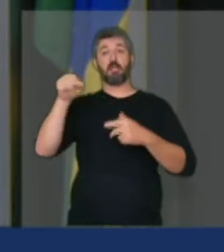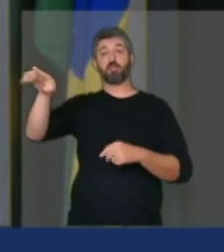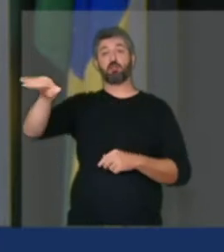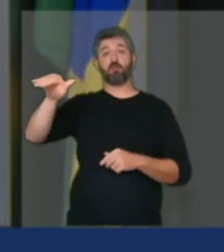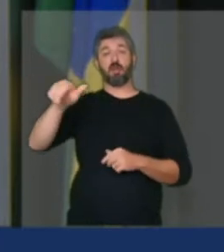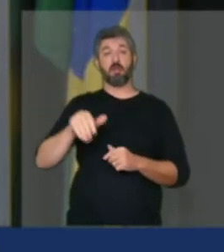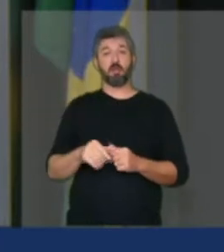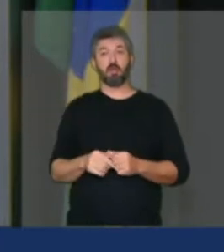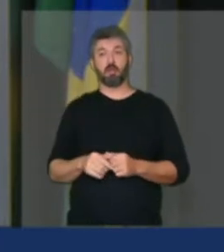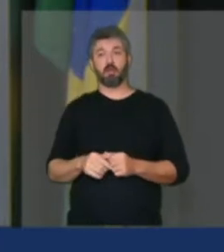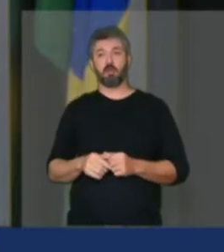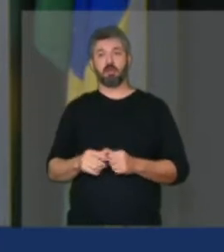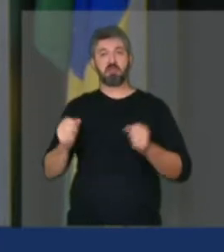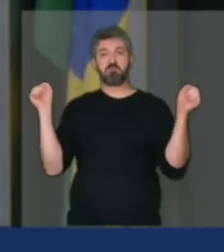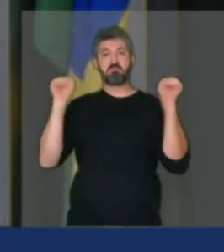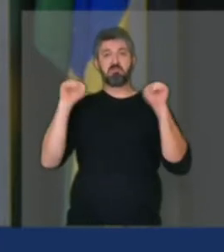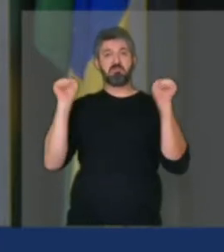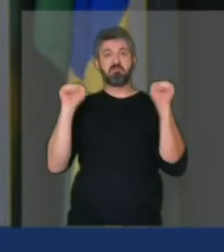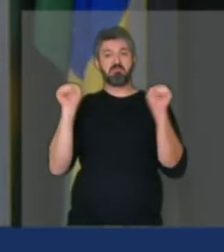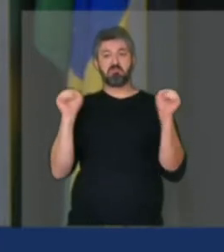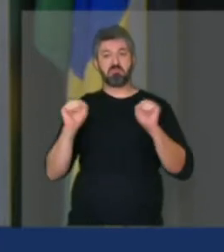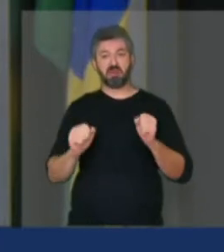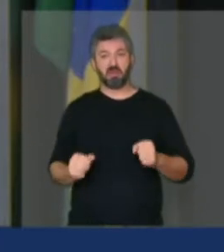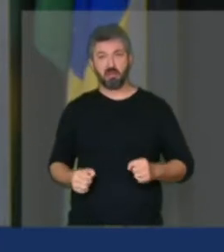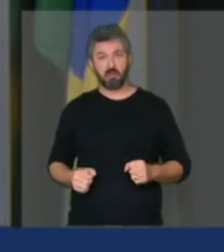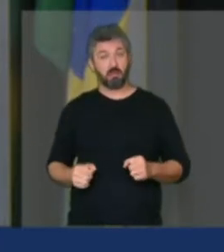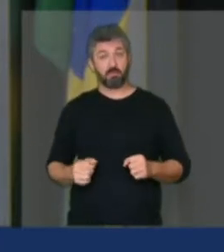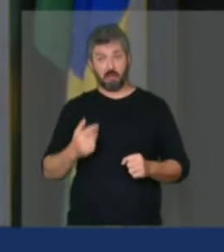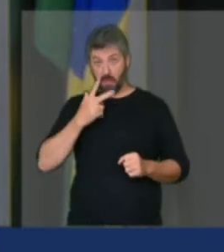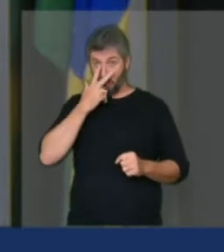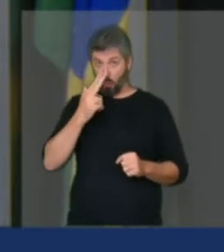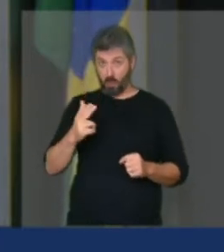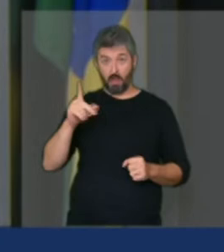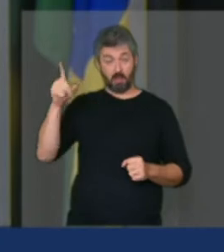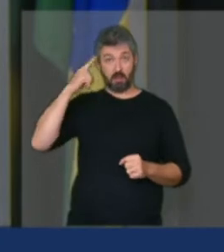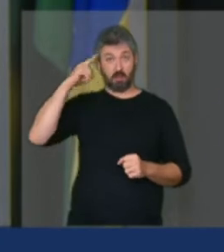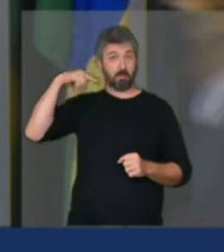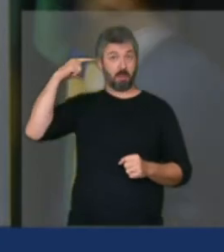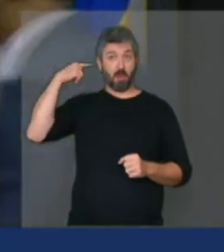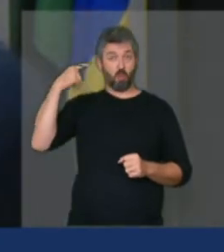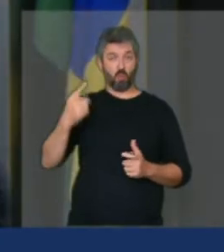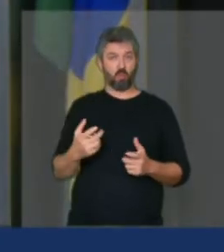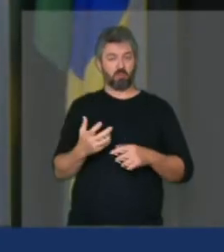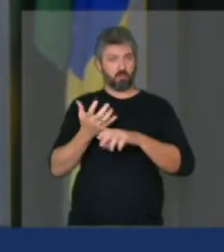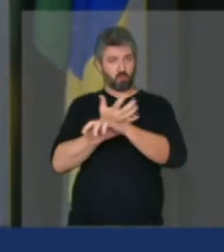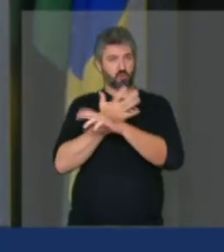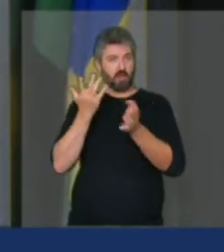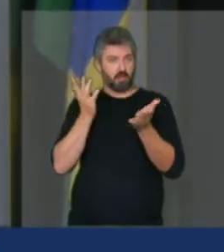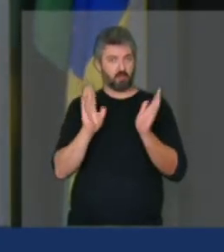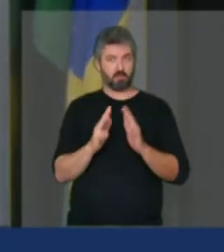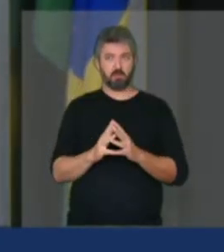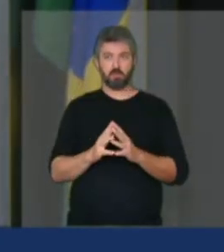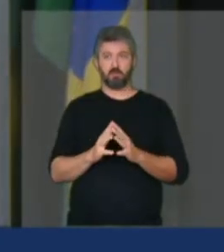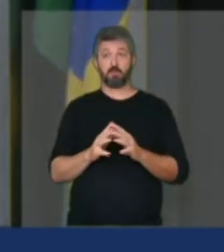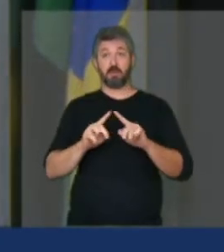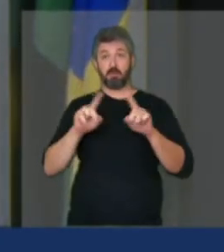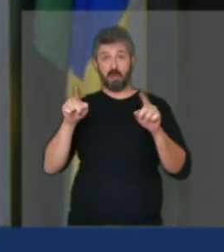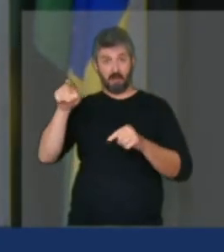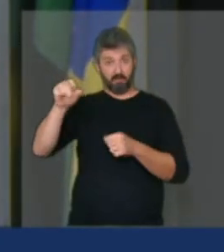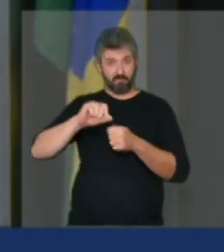TEVE UM CHILIQUE. EU ACHO QUE ELE ESTÁ DESEQUILIBRADO EMOCIONALMENTE. MAS O QUE ELE FEZ FOI UM CONSTRANGIMENTO ABSURDO. EU TENHO O DIREITO,